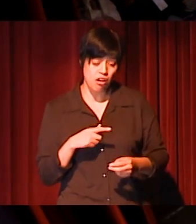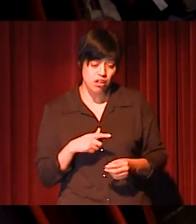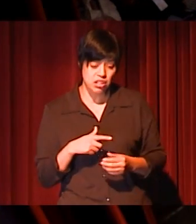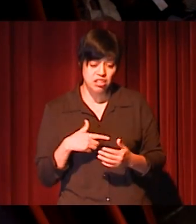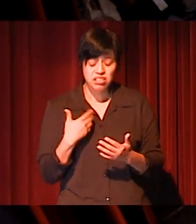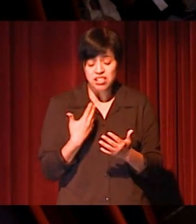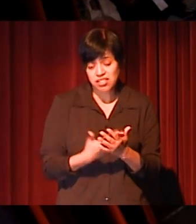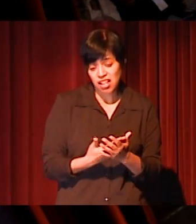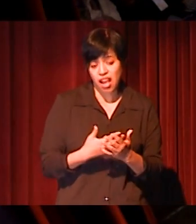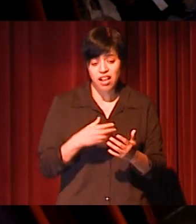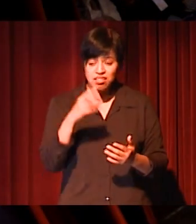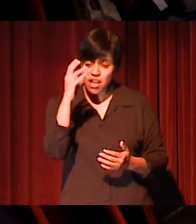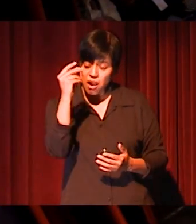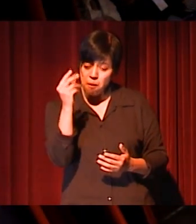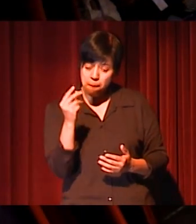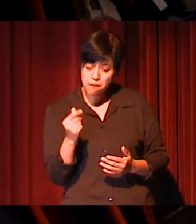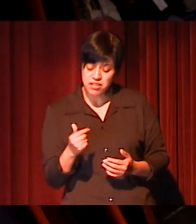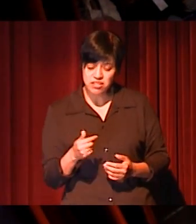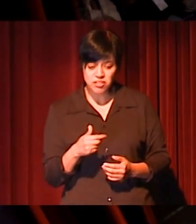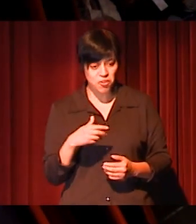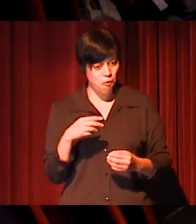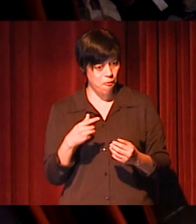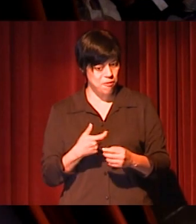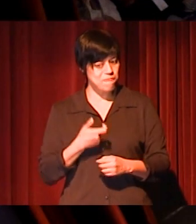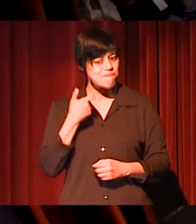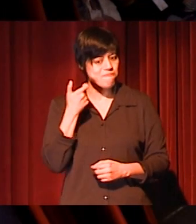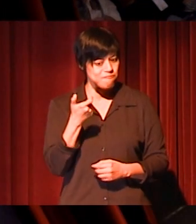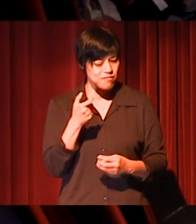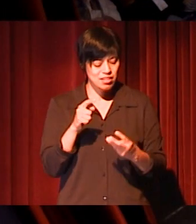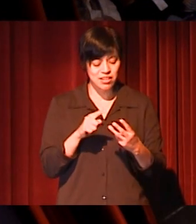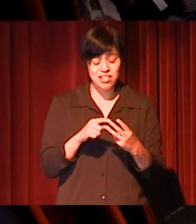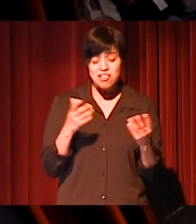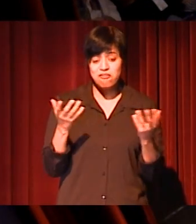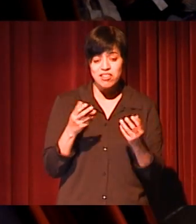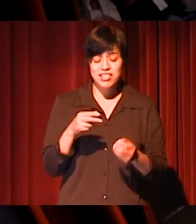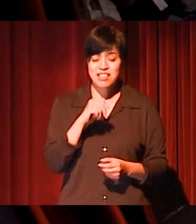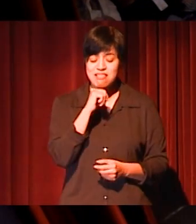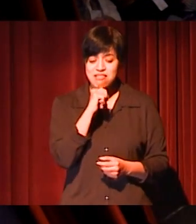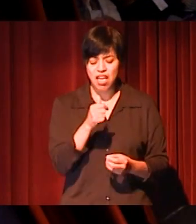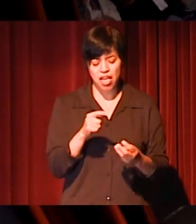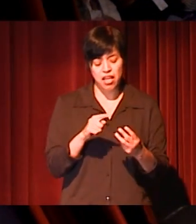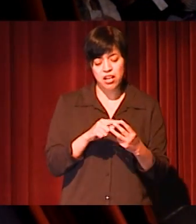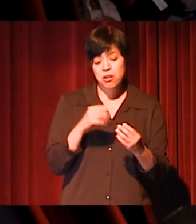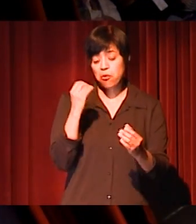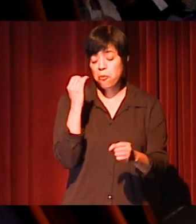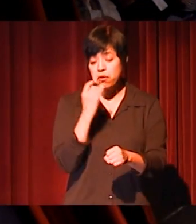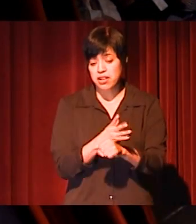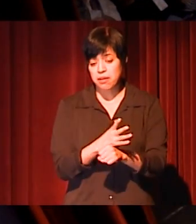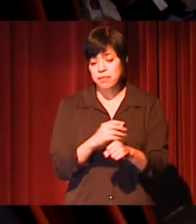se pensionan increíble y no tienen que hacer nada. Solamente ir al aula.